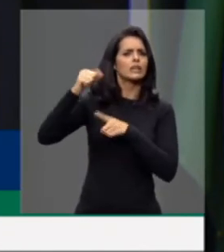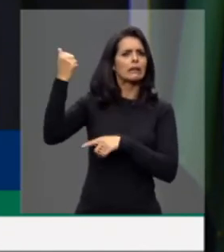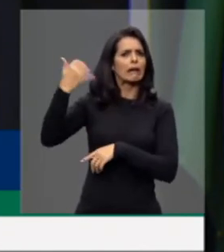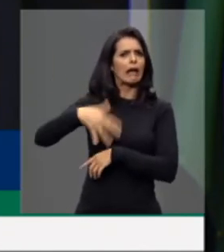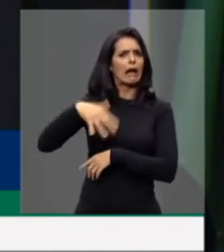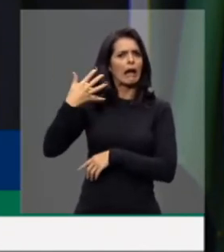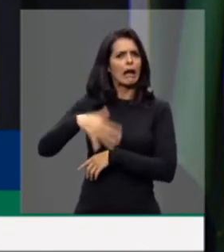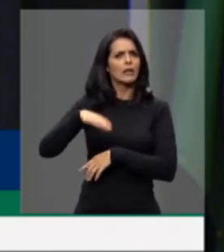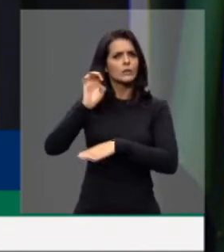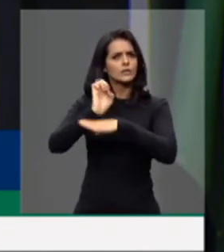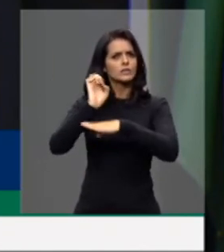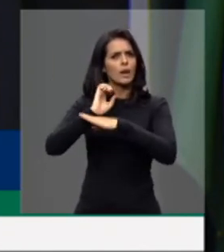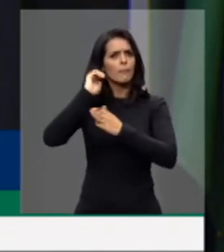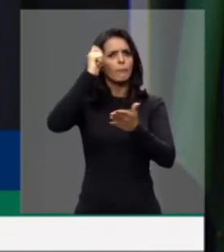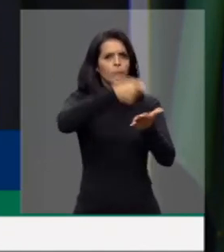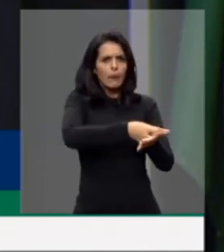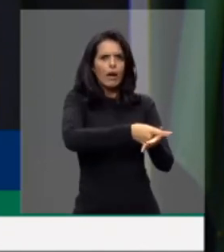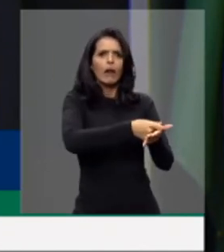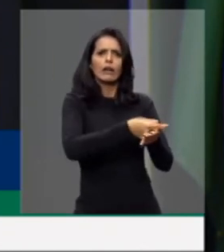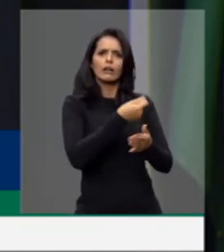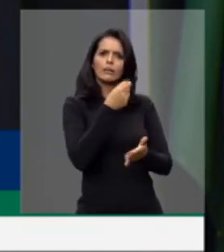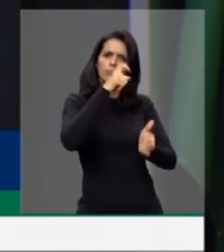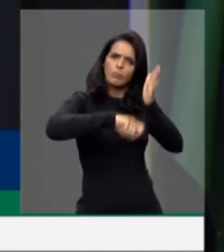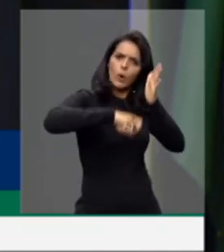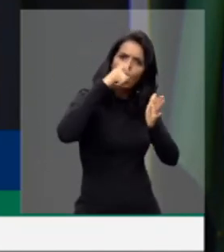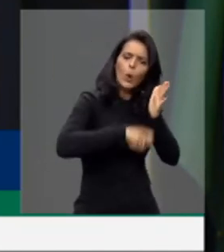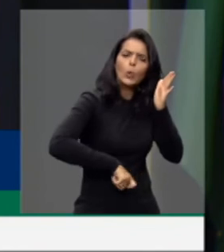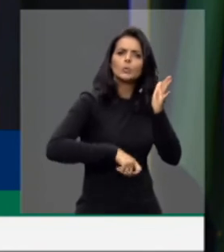DO NORTE, NÓS ESTAMOS DISCUTINDO DIFERIMENTO DAS ALTAS TARIFAS QUE SÃO PRATICADAS EM ESTADOS QUE